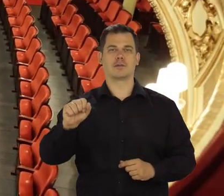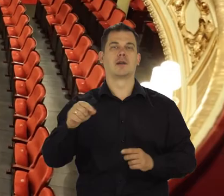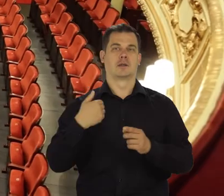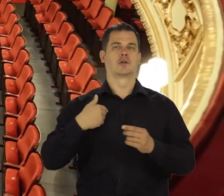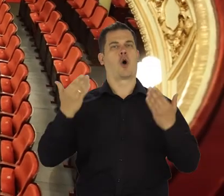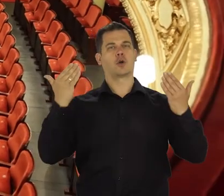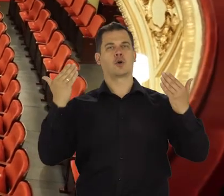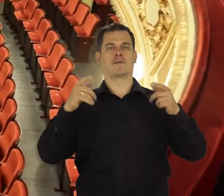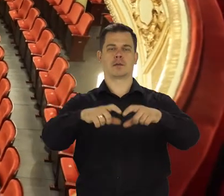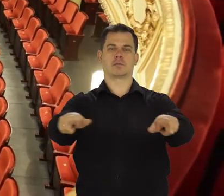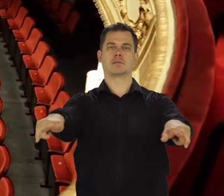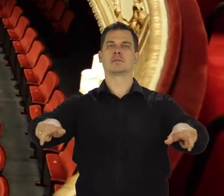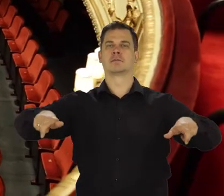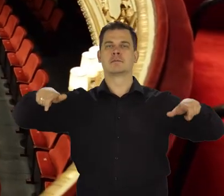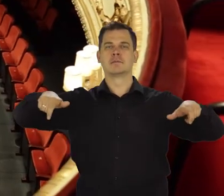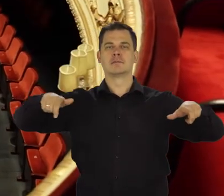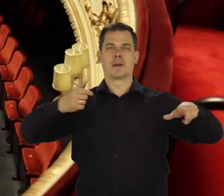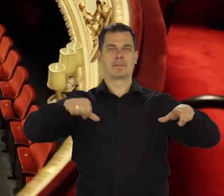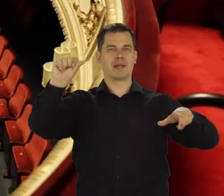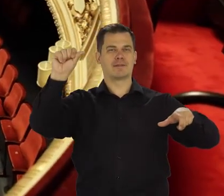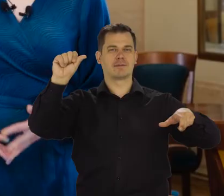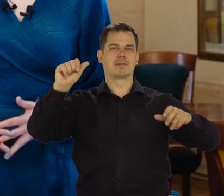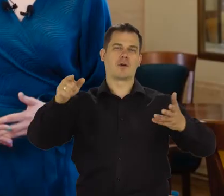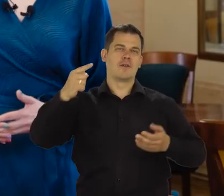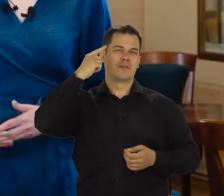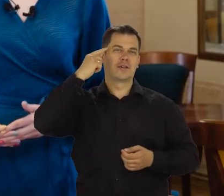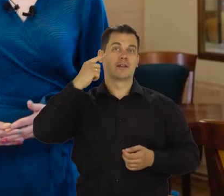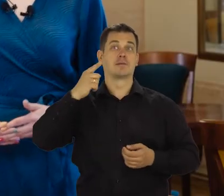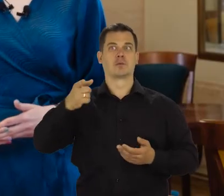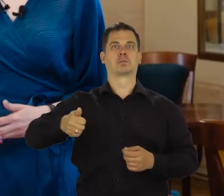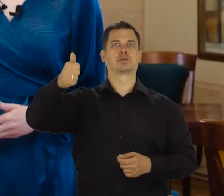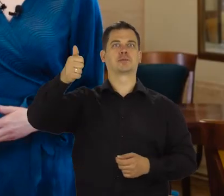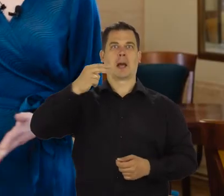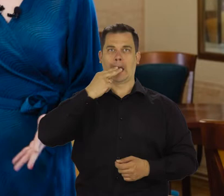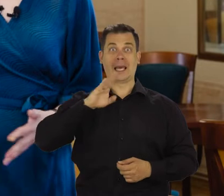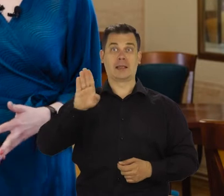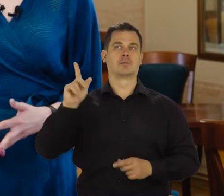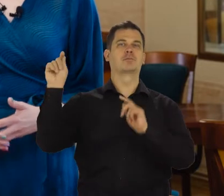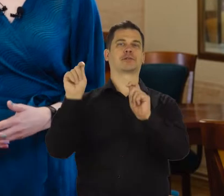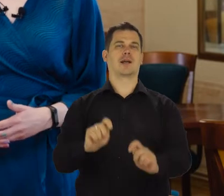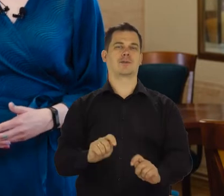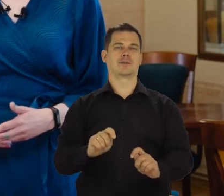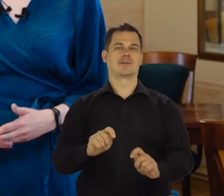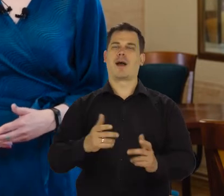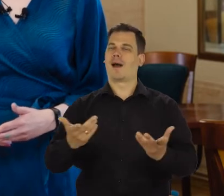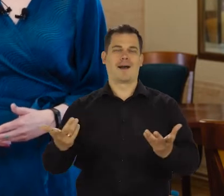i utworzyli również lożę honorową. Mieli nadzieję, że przywódca Trzeciej Rzeszy kiedyś tam zasiądzie,